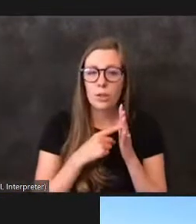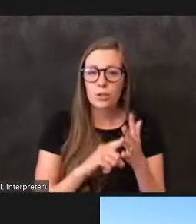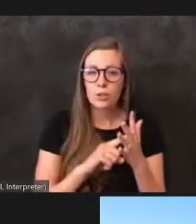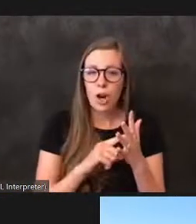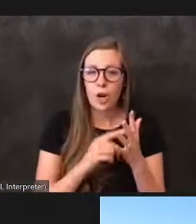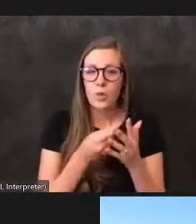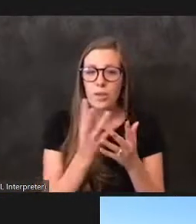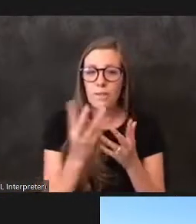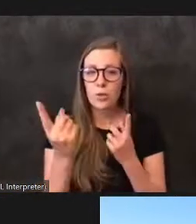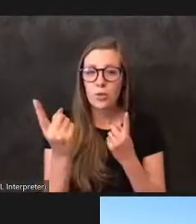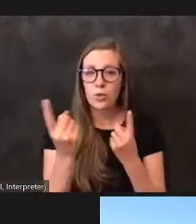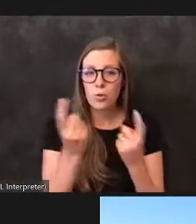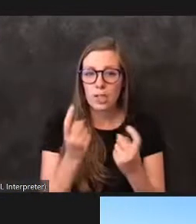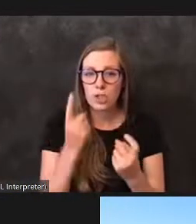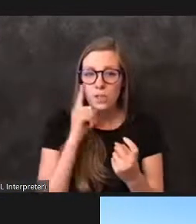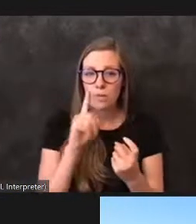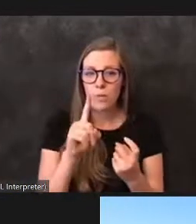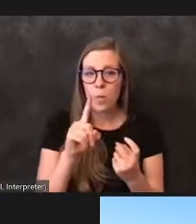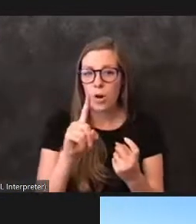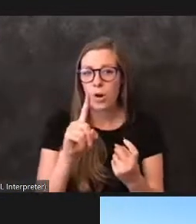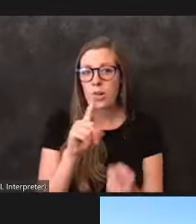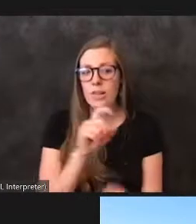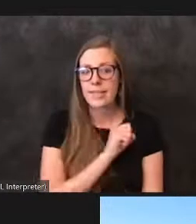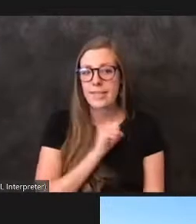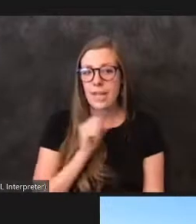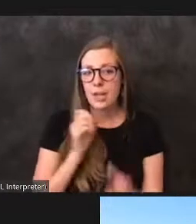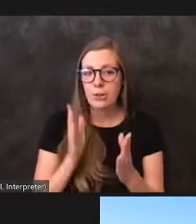preguntas para Bueno, senador Maguire y mí también invitaría a todos nuestros